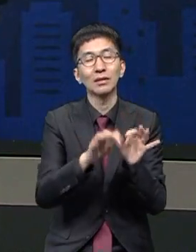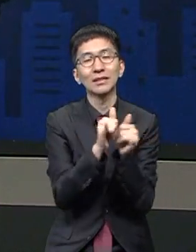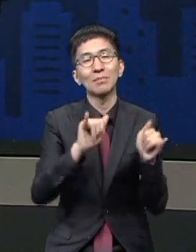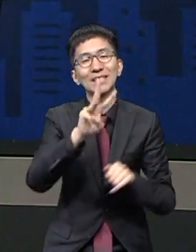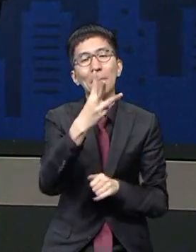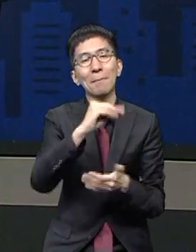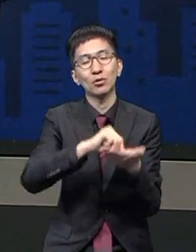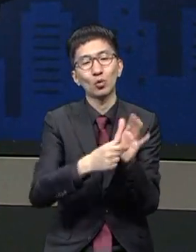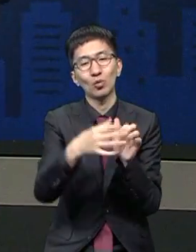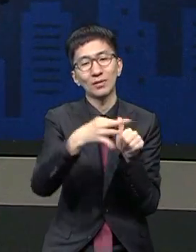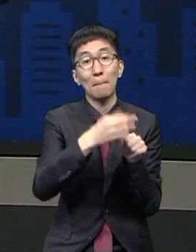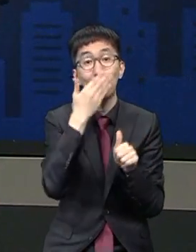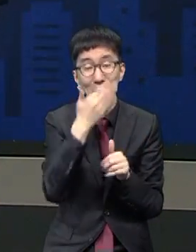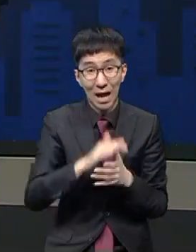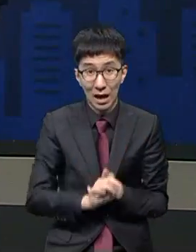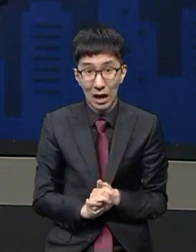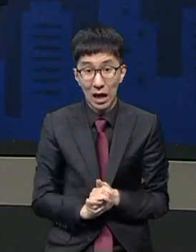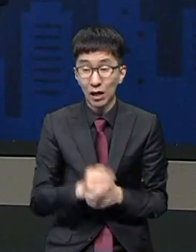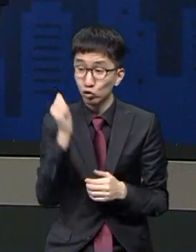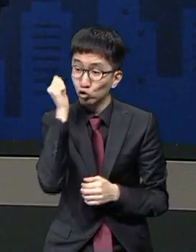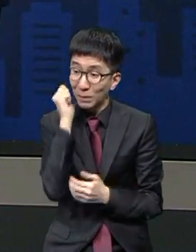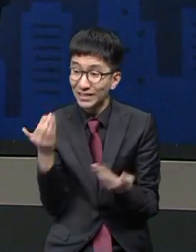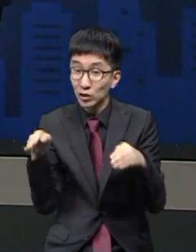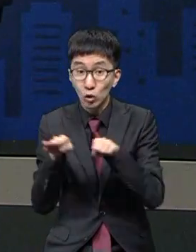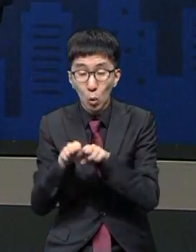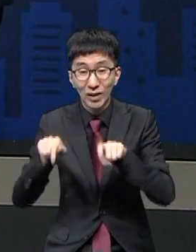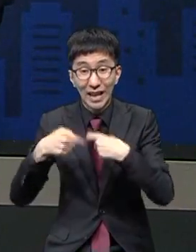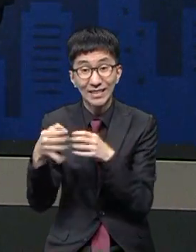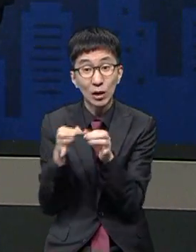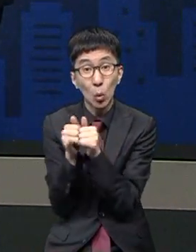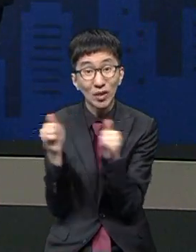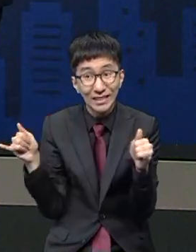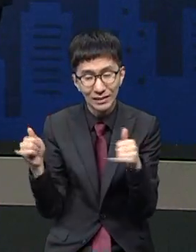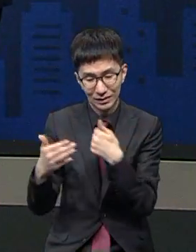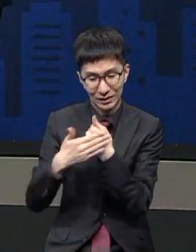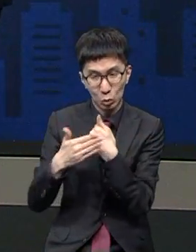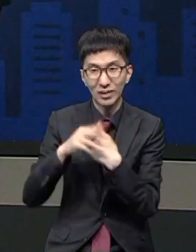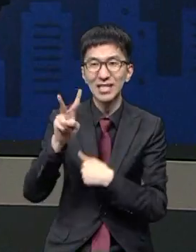있습니다. 소규모 숙박 시설 역시 소상공인 버팀목자금 200만 원이 지원됩니다.